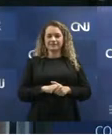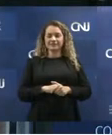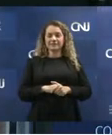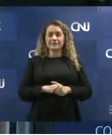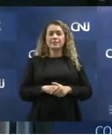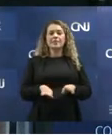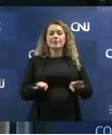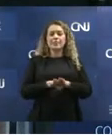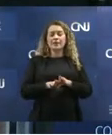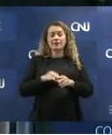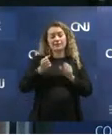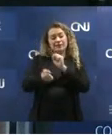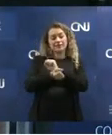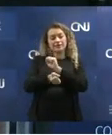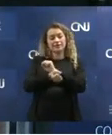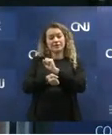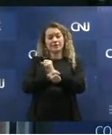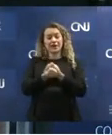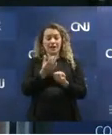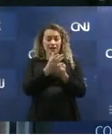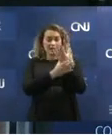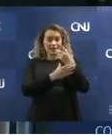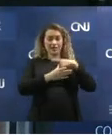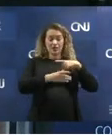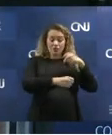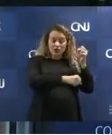numa eventual criação de mais vagas, ampliação do Tribunal de Justiça